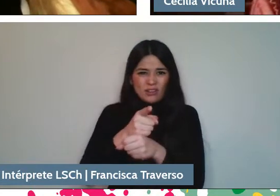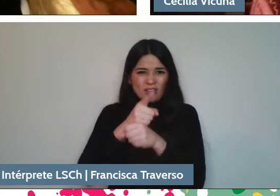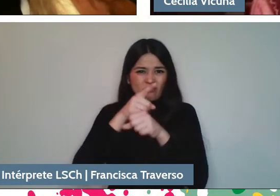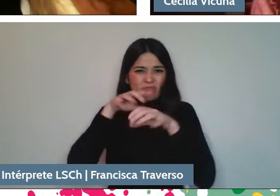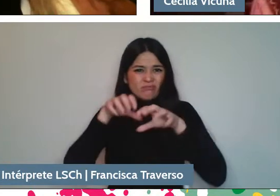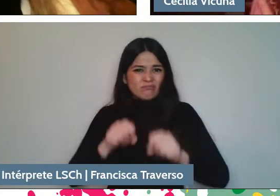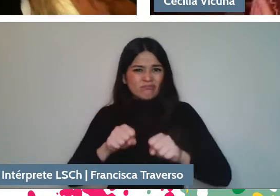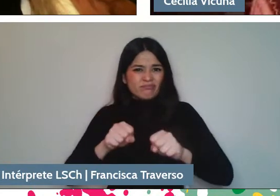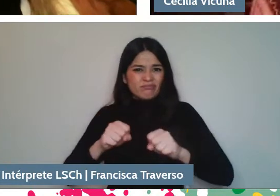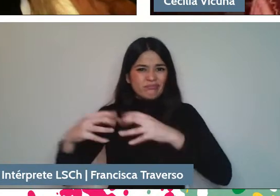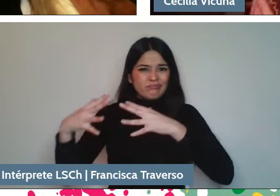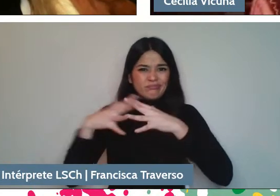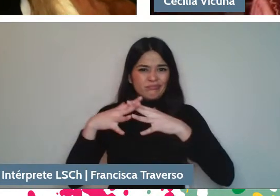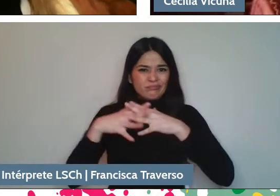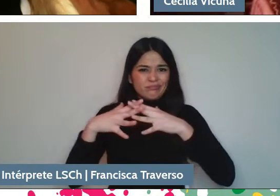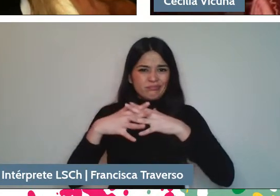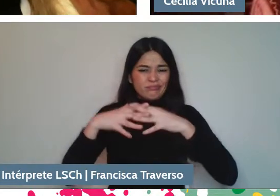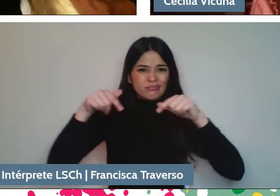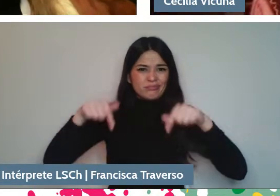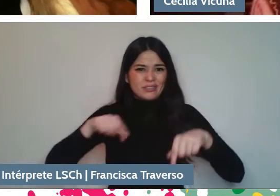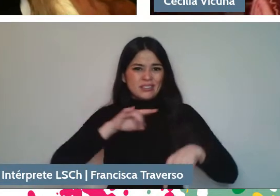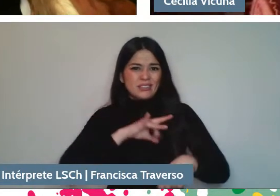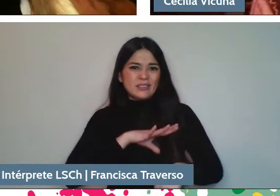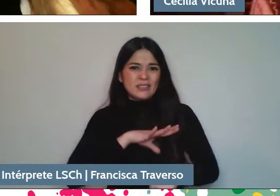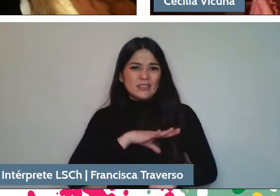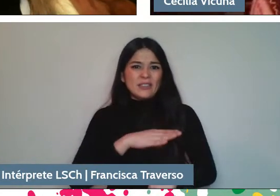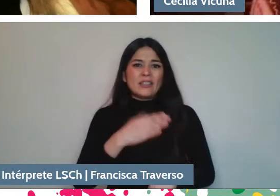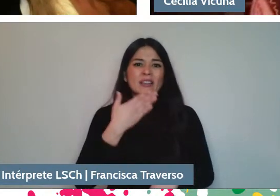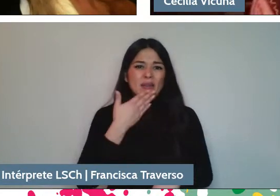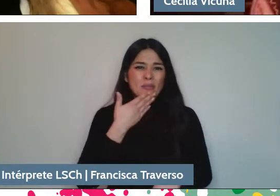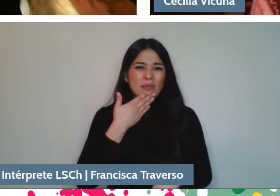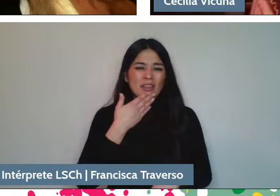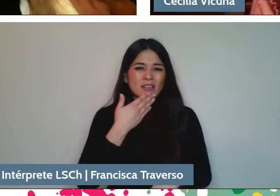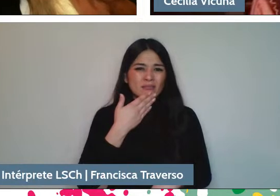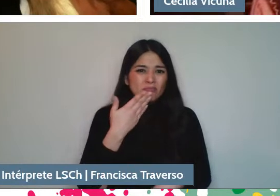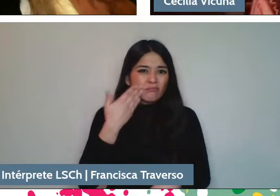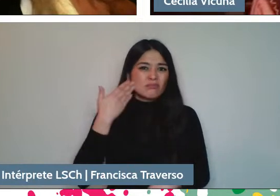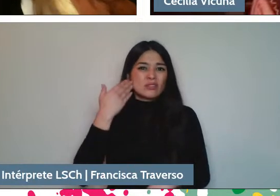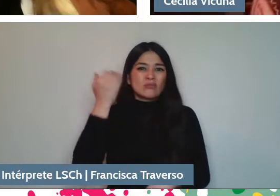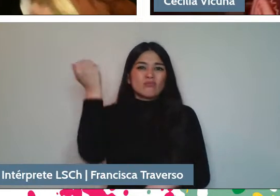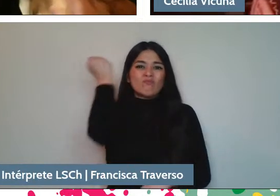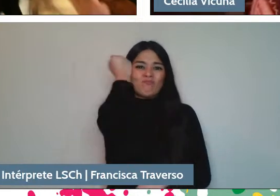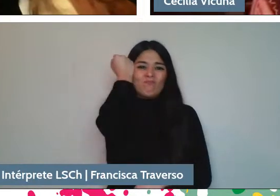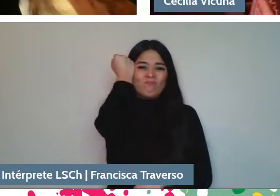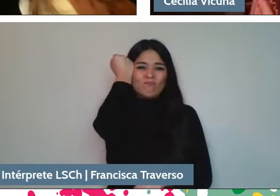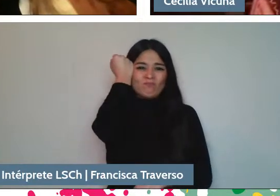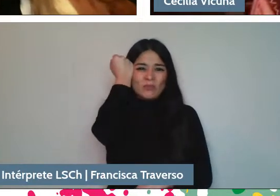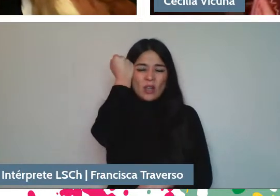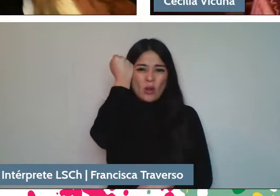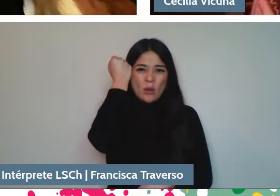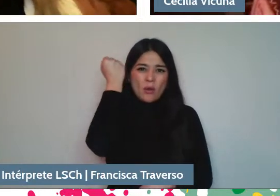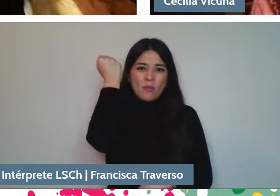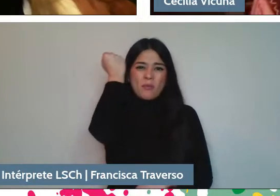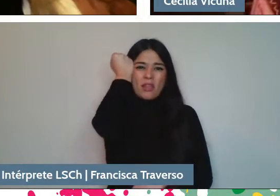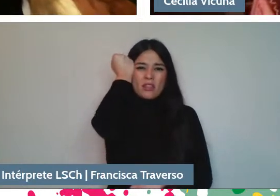Y también hablas de los chocantes, del choque que viviste, lo traumático que fue para ti en alguna parte dice que dejaste,